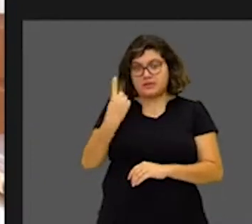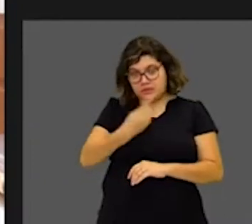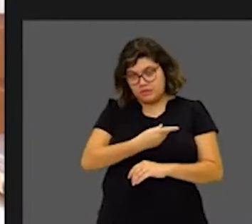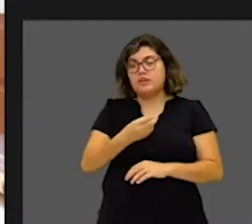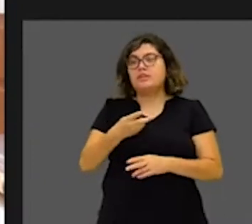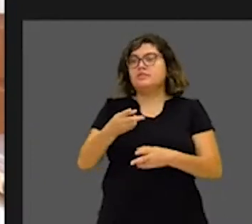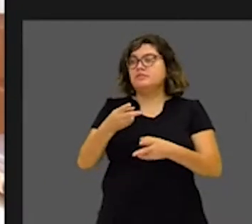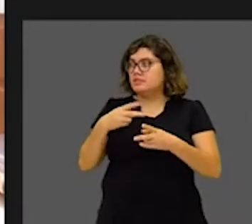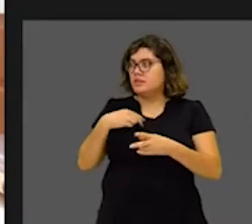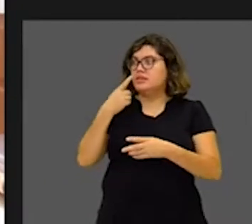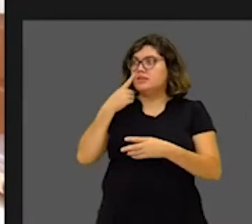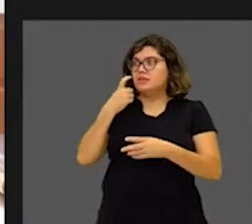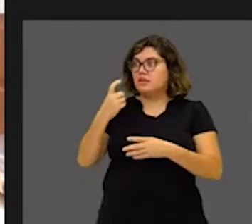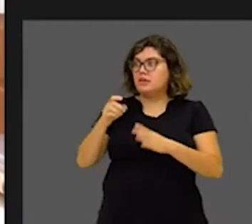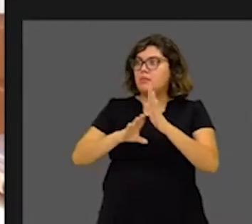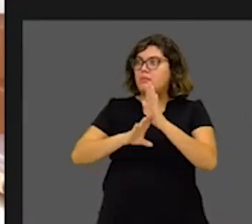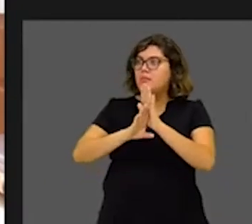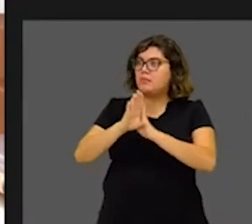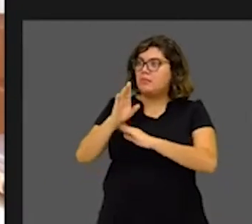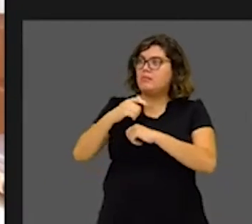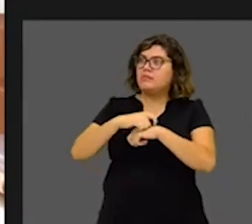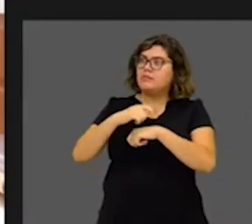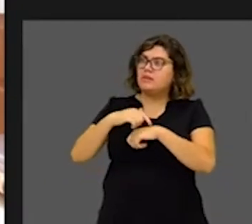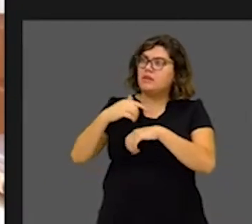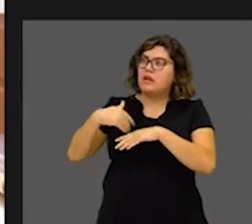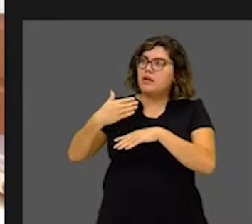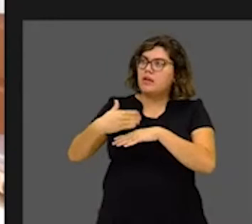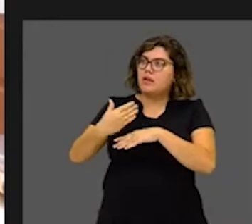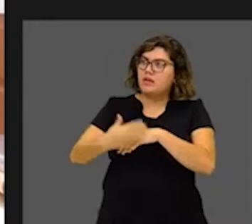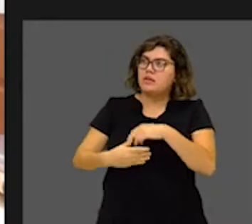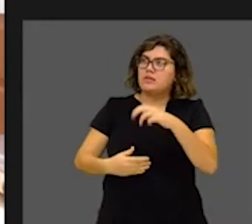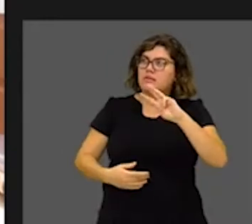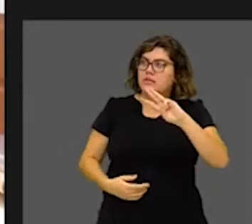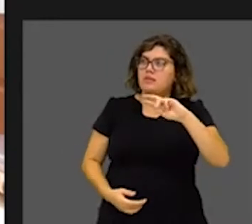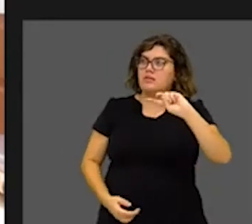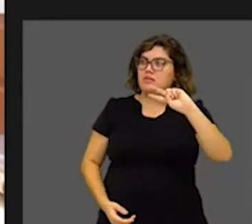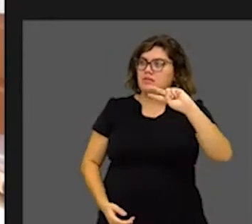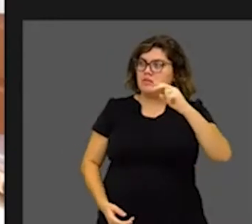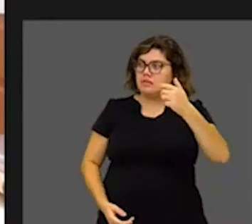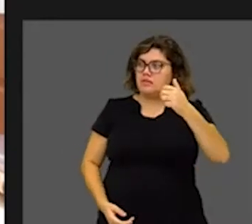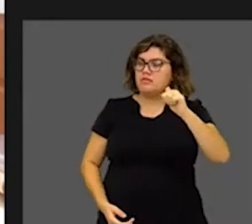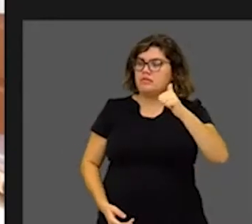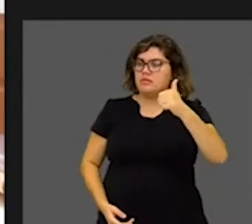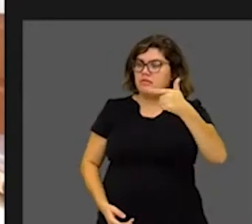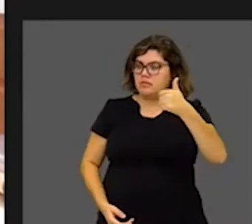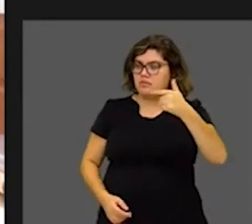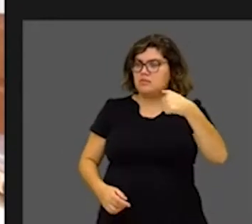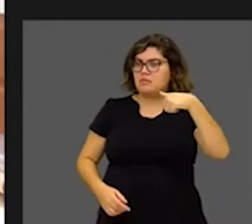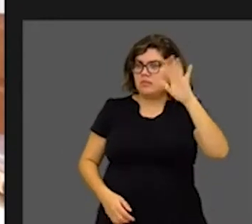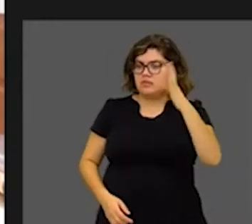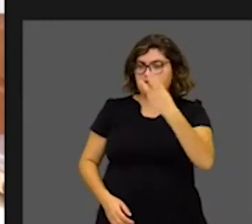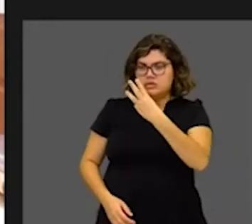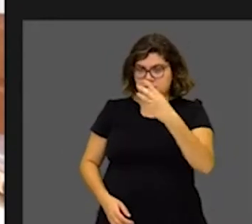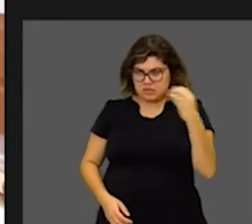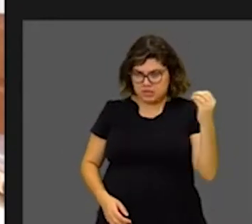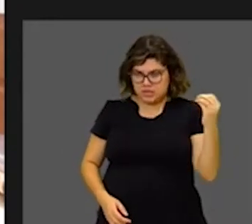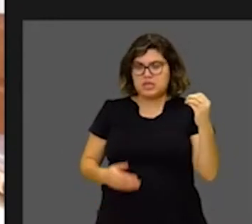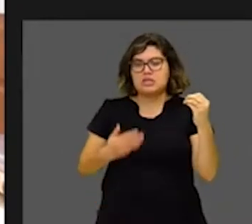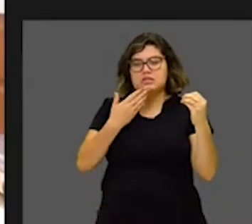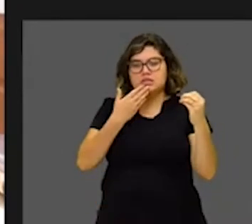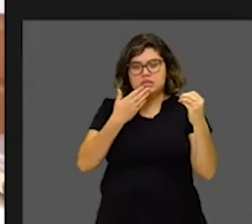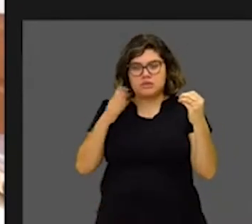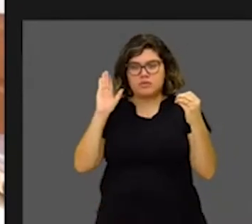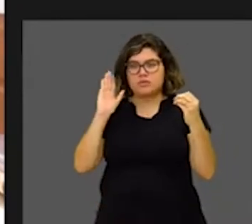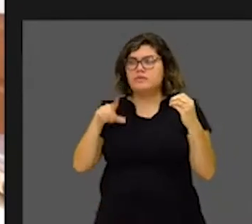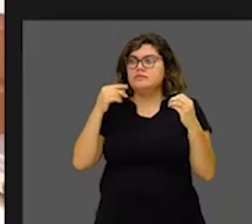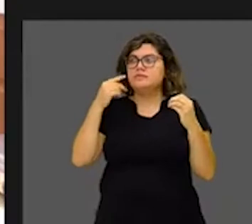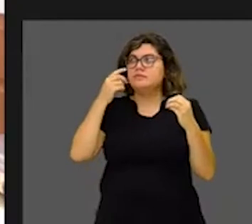aumentado nos ult a rede três para 12 para mais de 300 candidaturas esse interesse ele tem tem razões